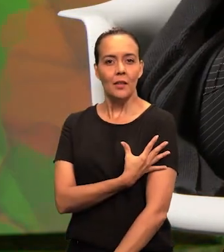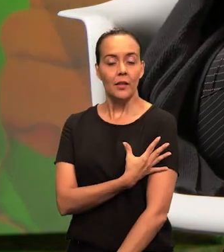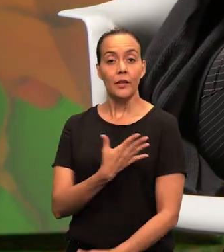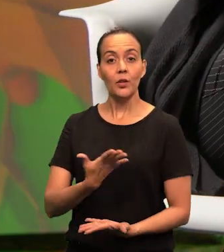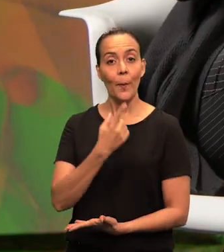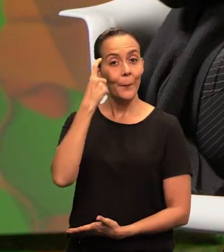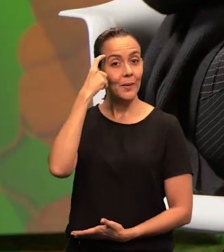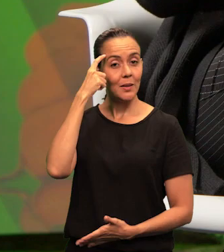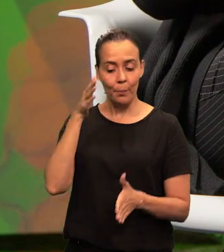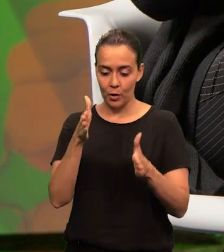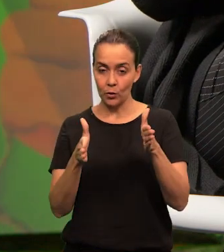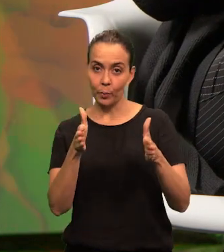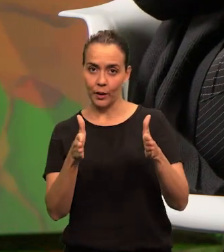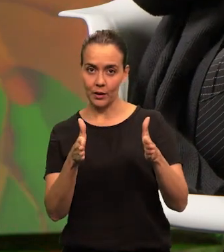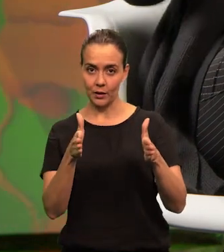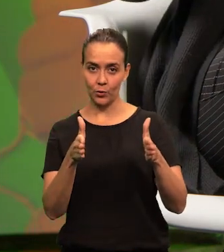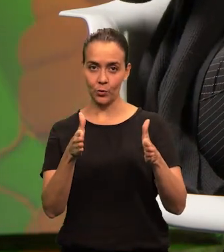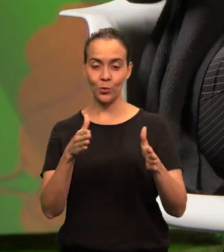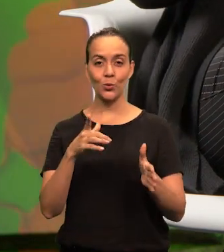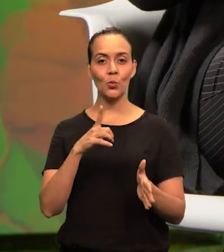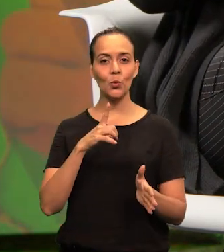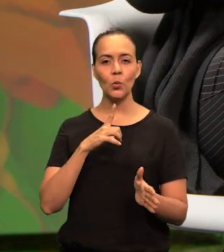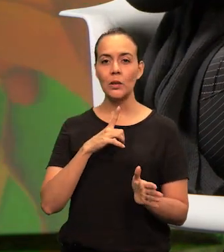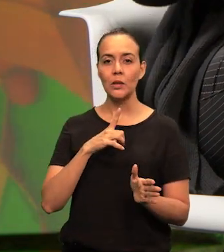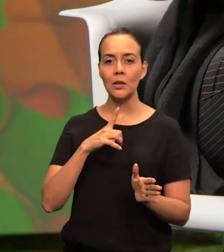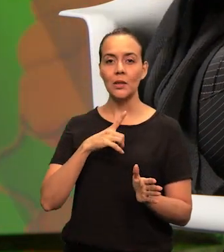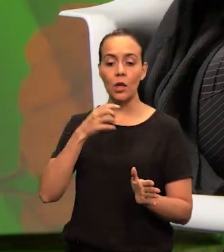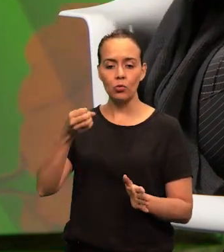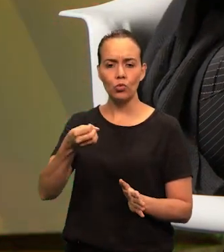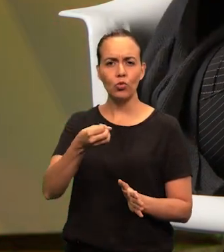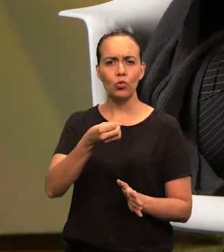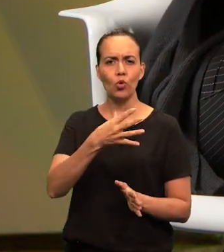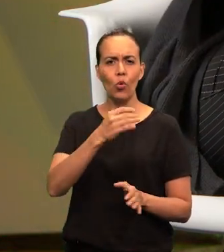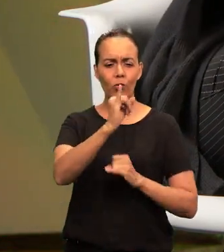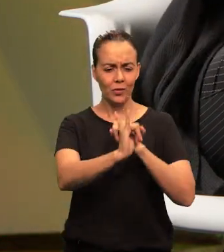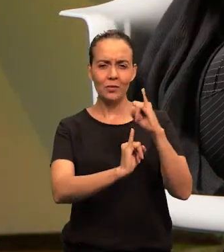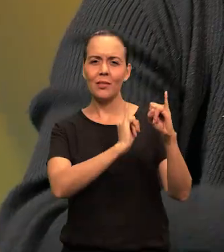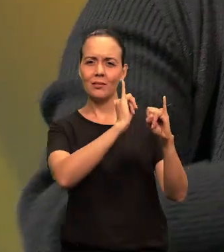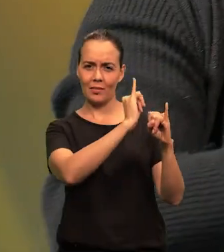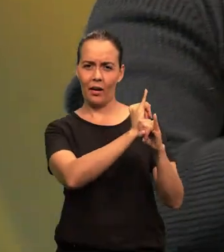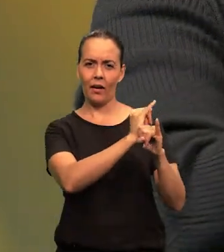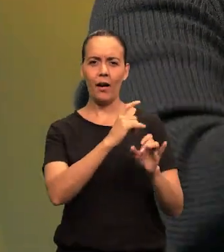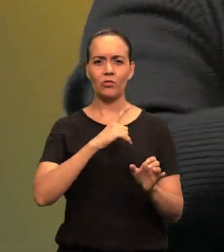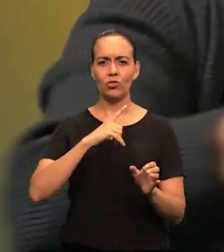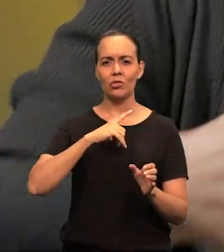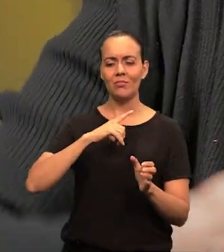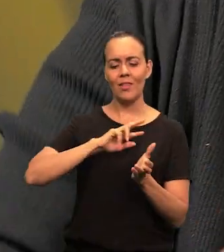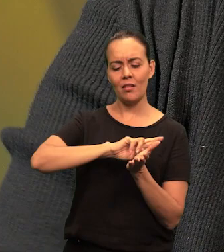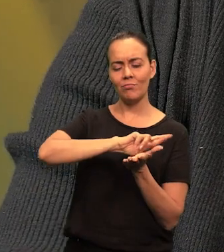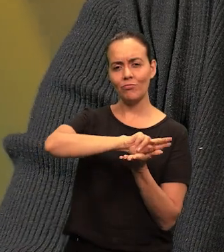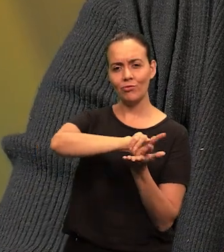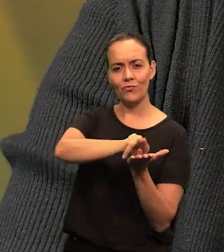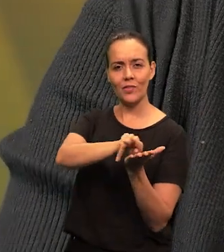Então, o pensamento contemporâneo, que é atravessado por essas novas mídias, por esses novos modos de ordenação,